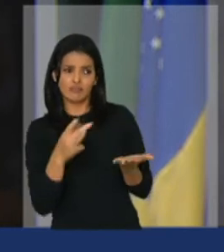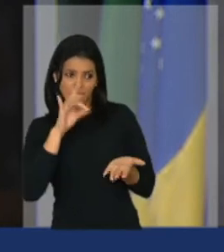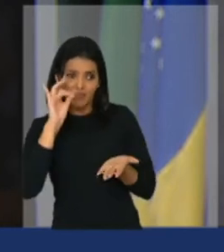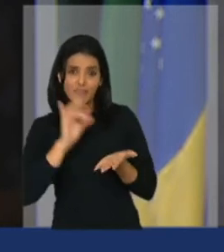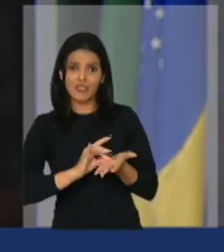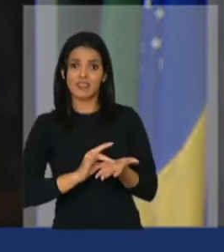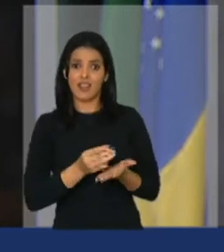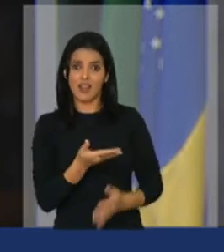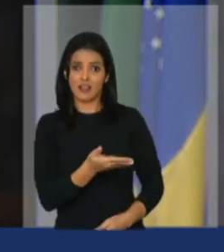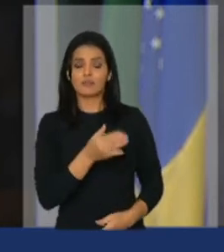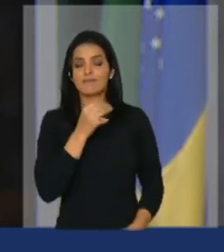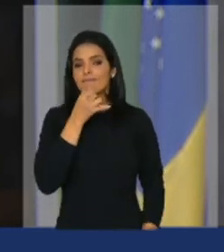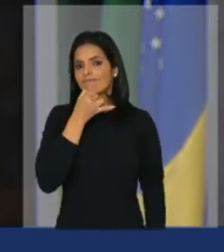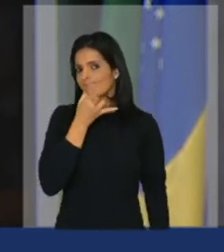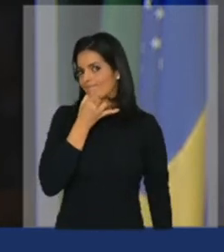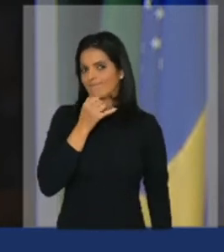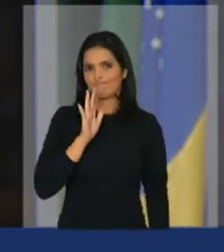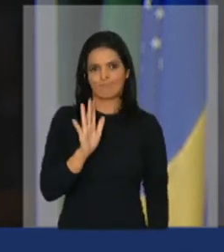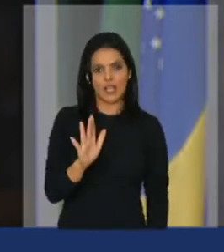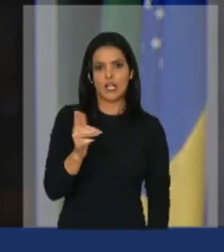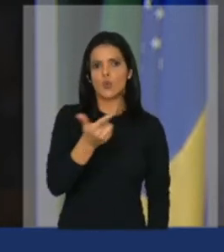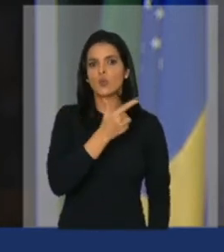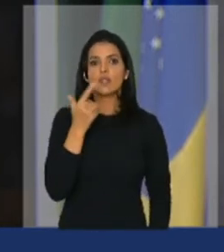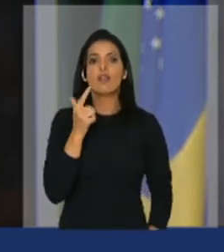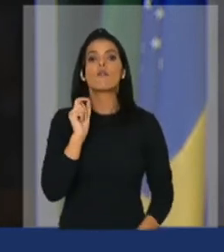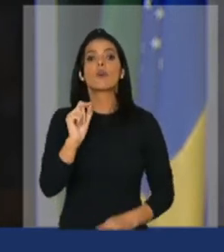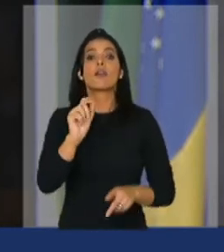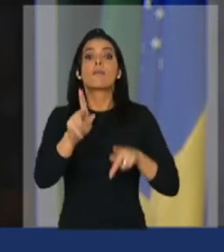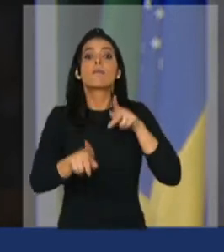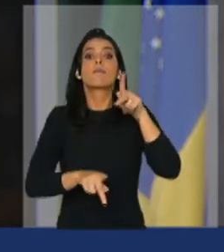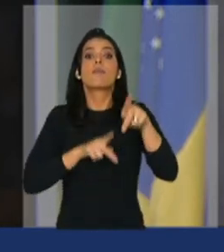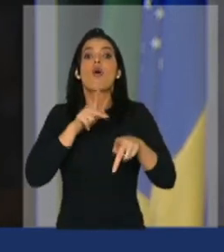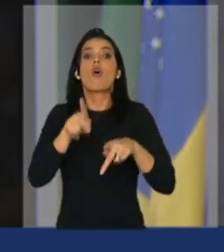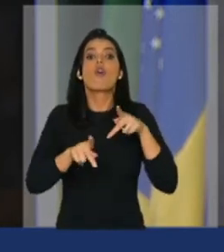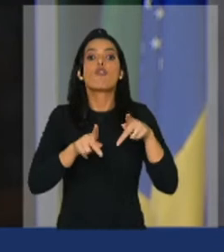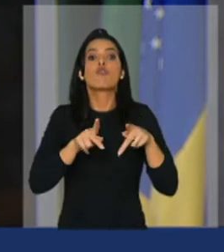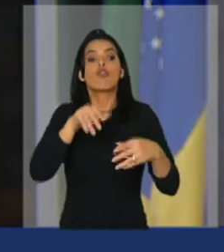DIAS DE HOJE, HÁ UM UMA, ENTÃO, SE A POPULAÇÃO QUER